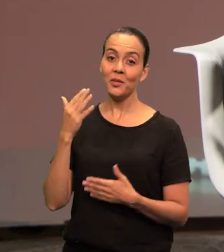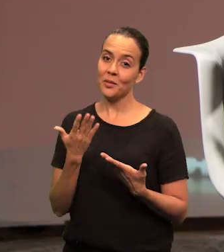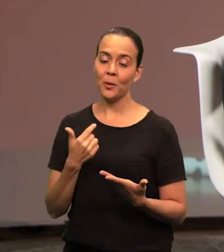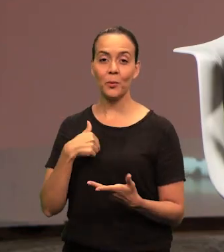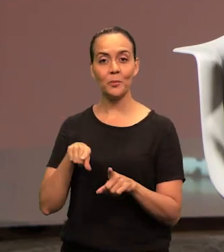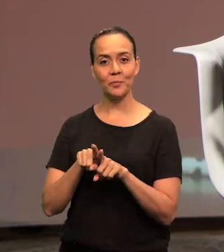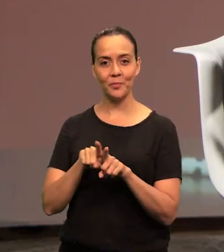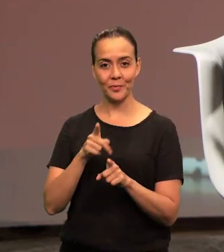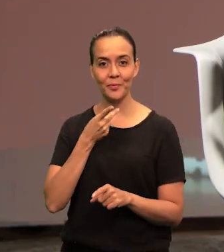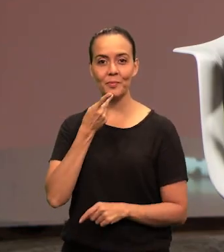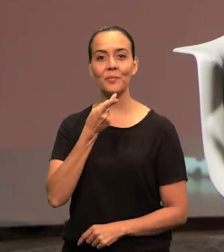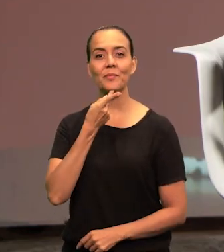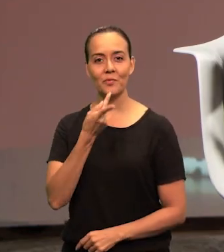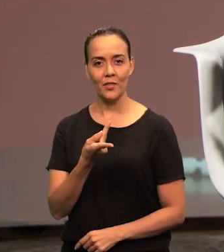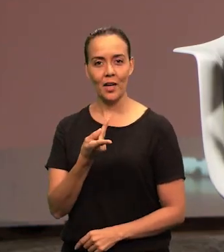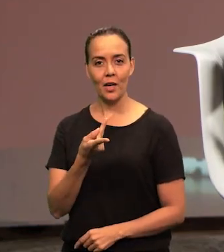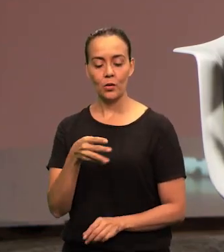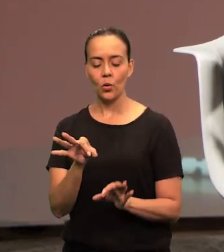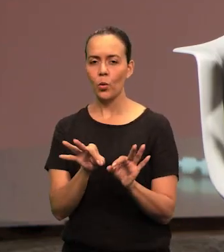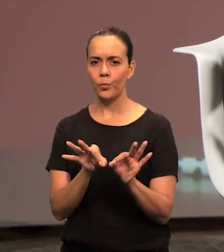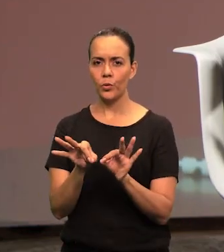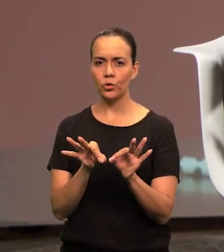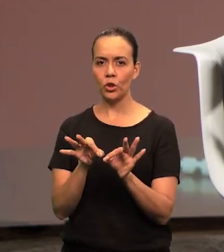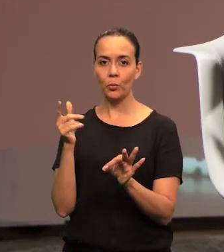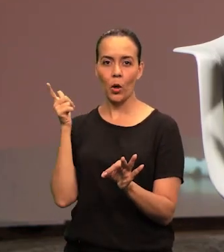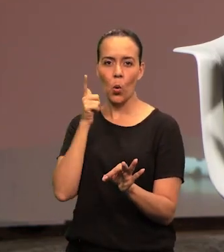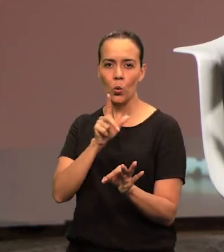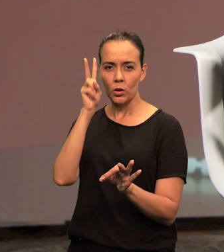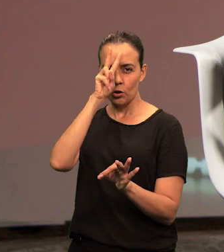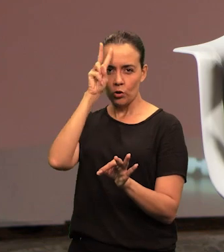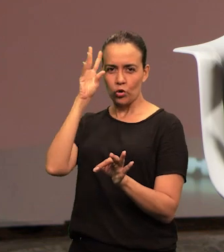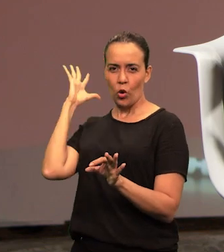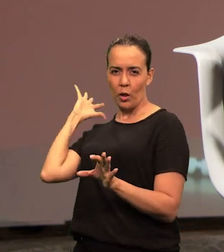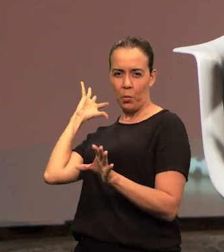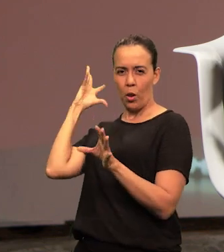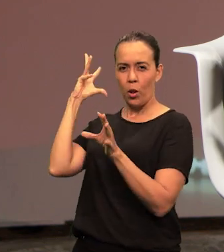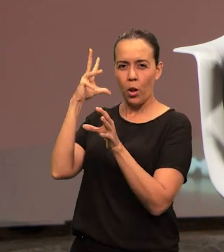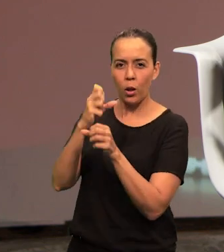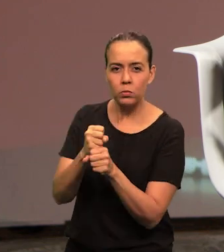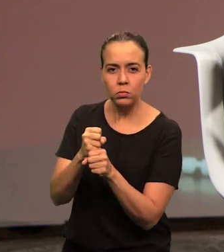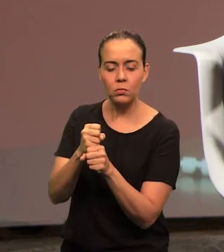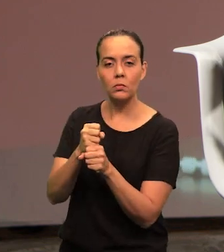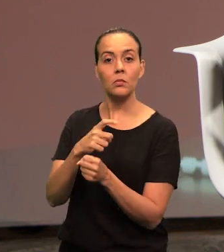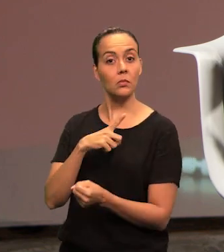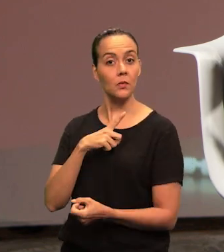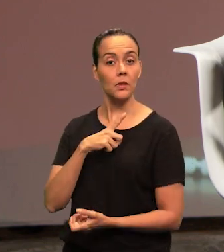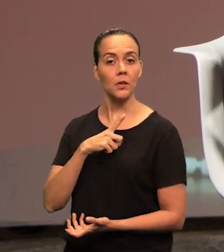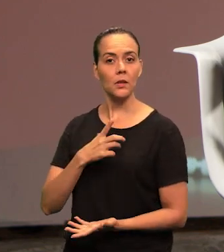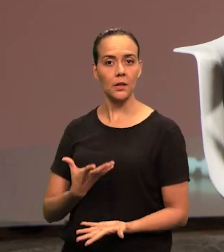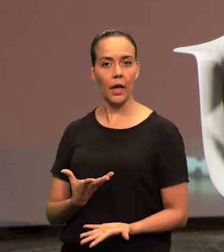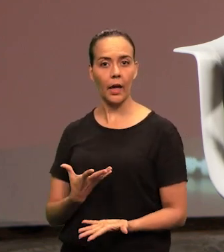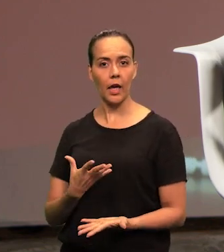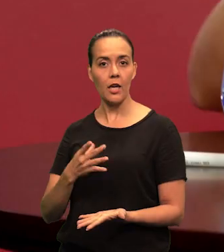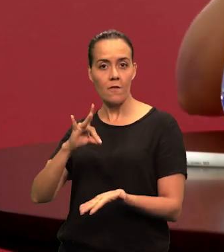Bom, eu também costumo dizer que o projeto de resgate, ele envolve uma questão de fato